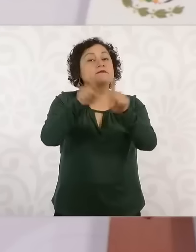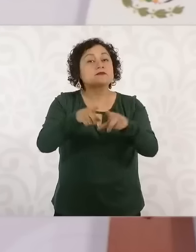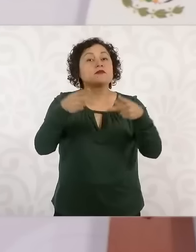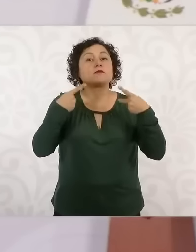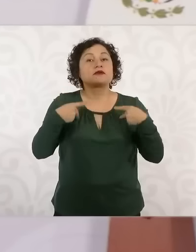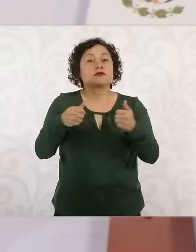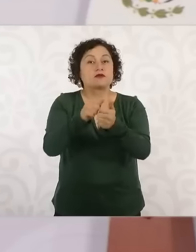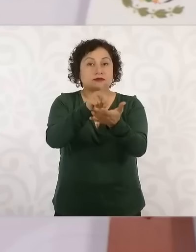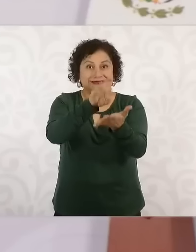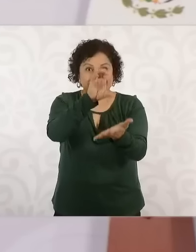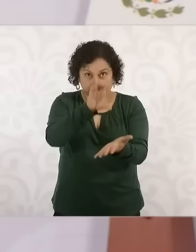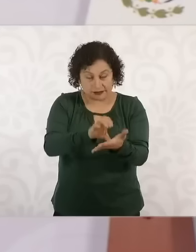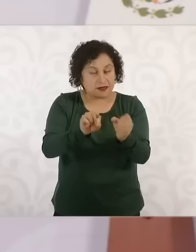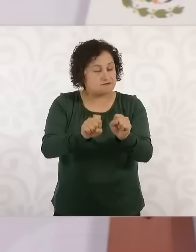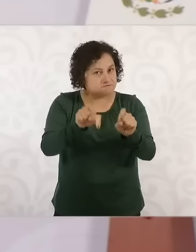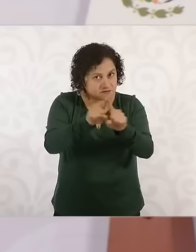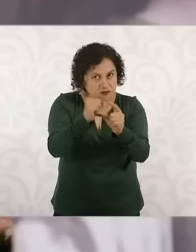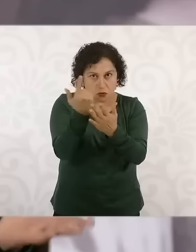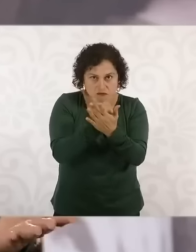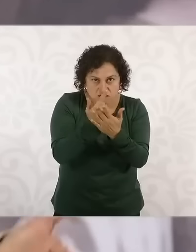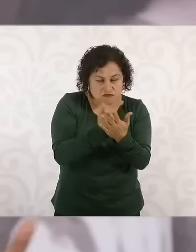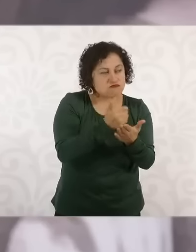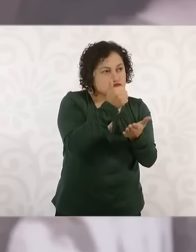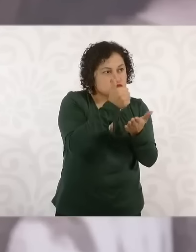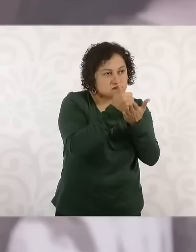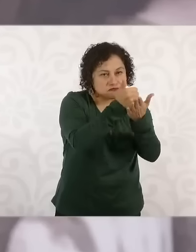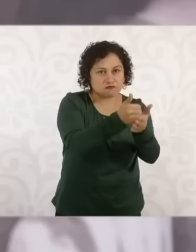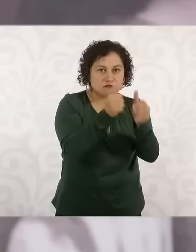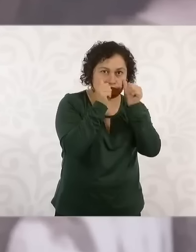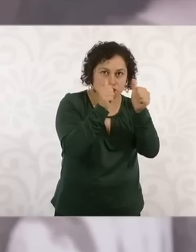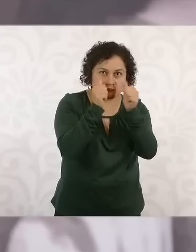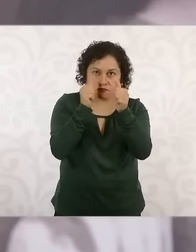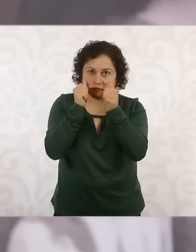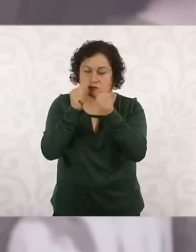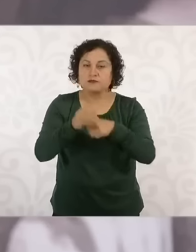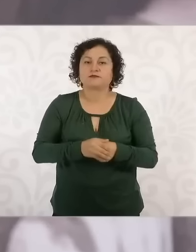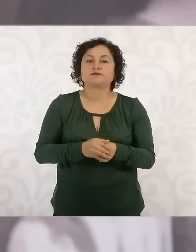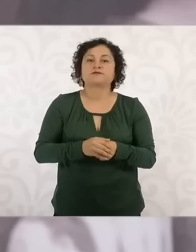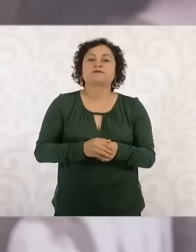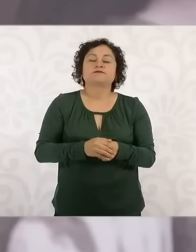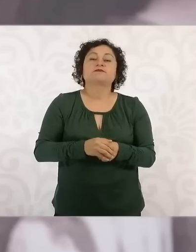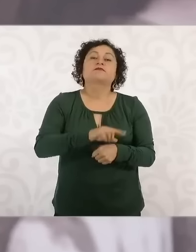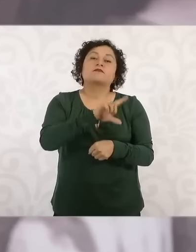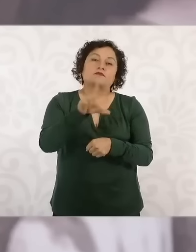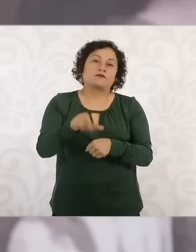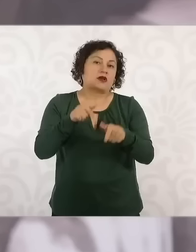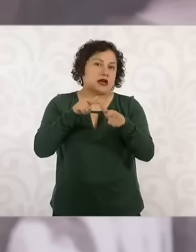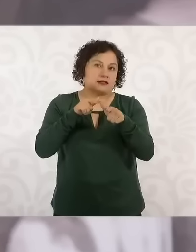la segunda visita eh ya de este número de derecho habientes que han sido consultados.